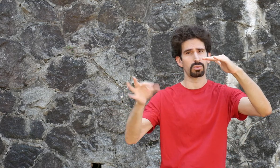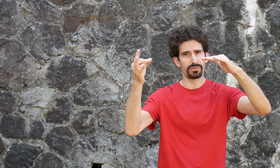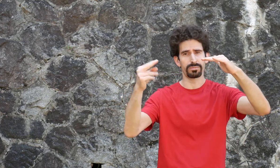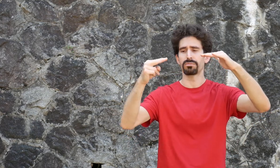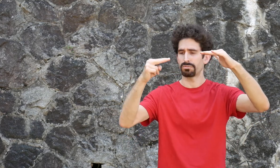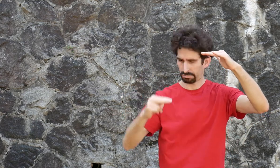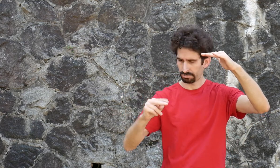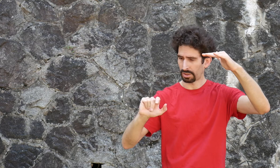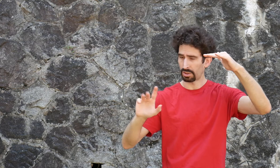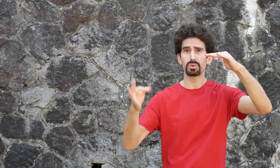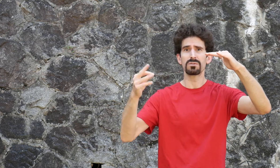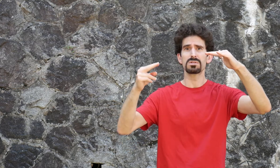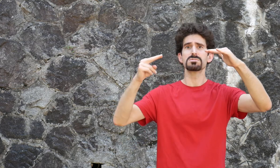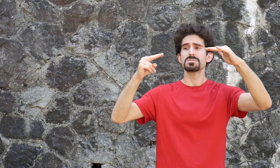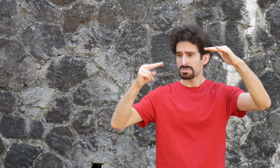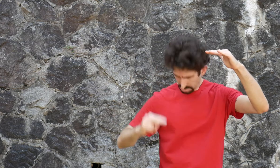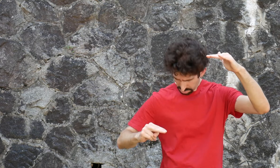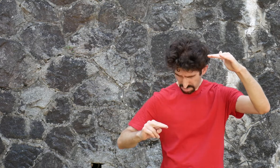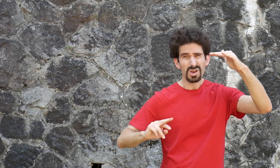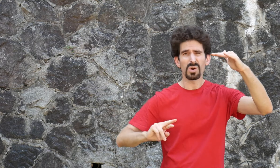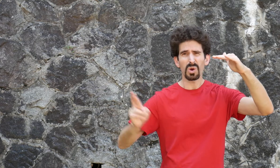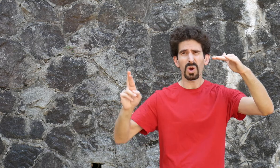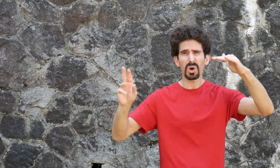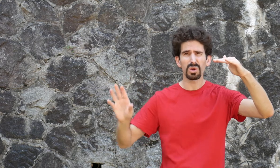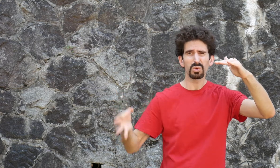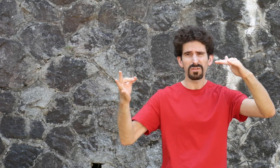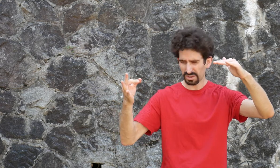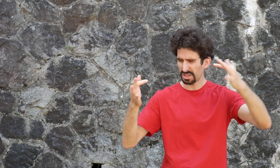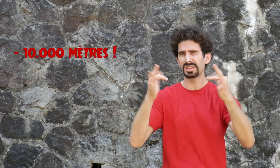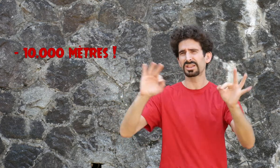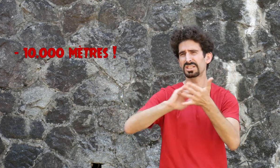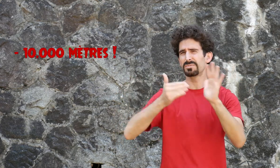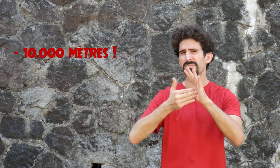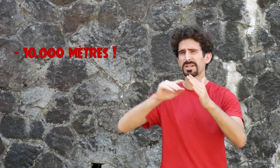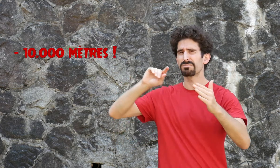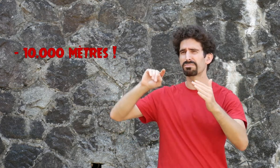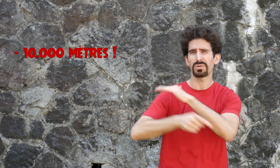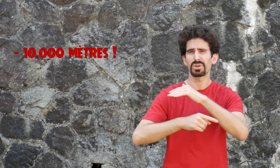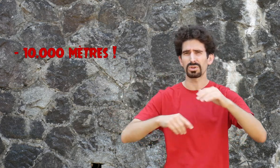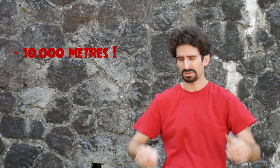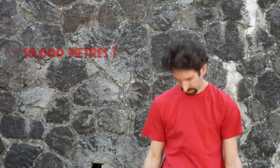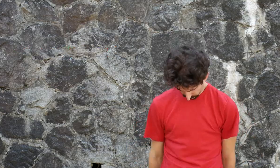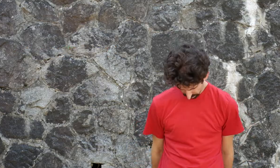moyenne profondeur et même dans les abysses. Le record est de -10.000 mètres !